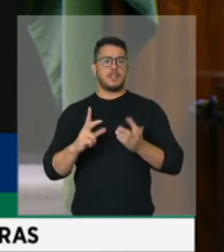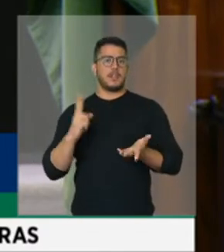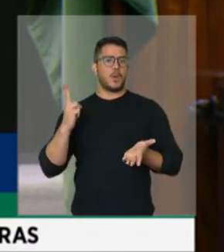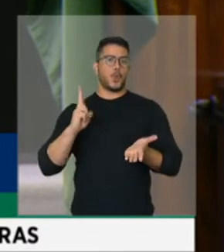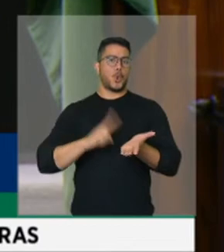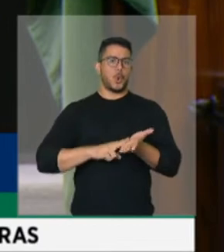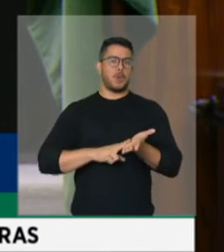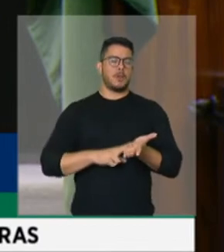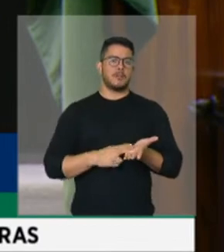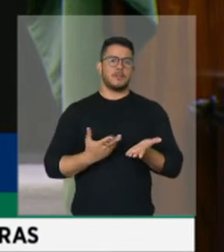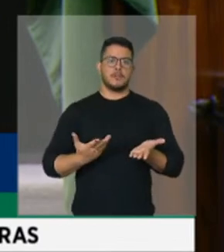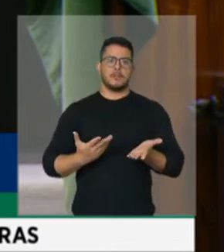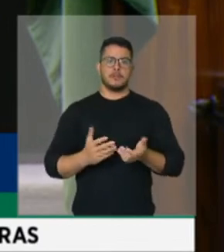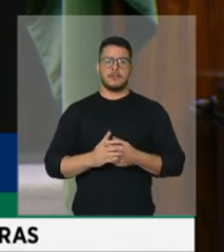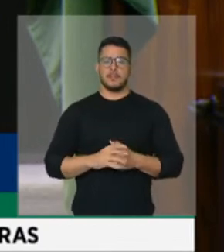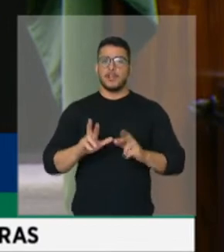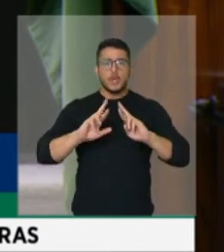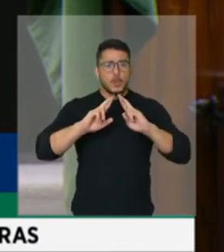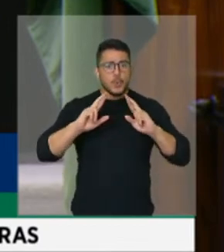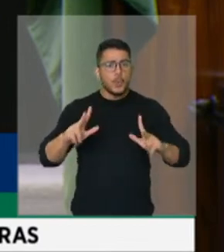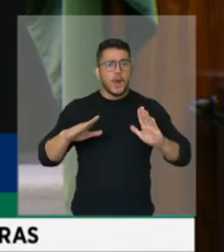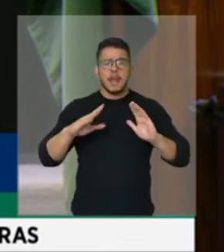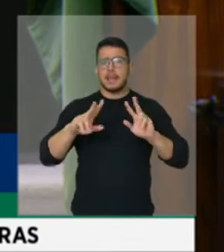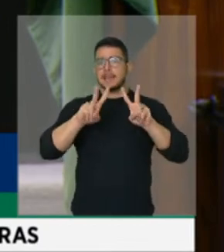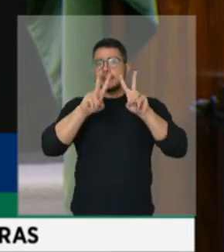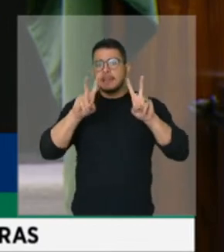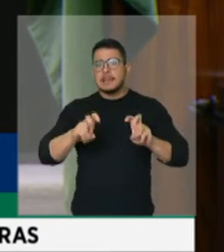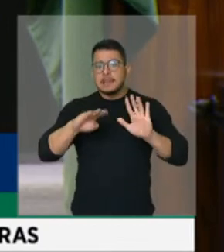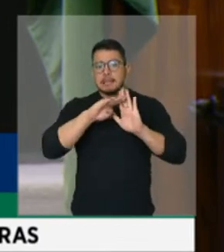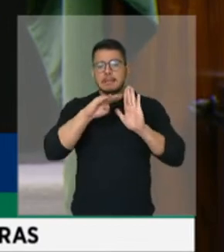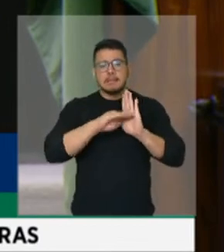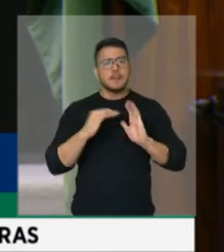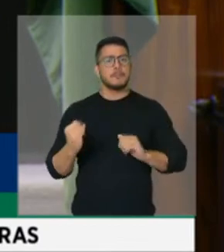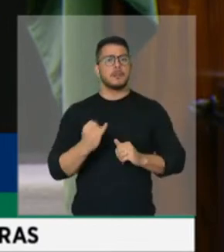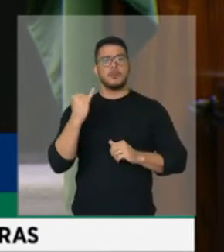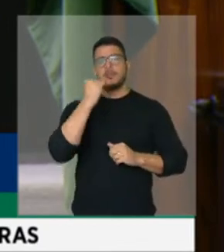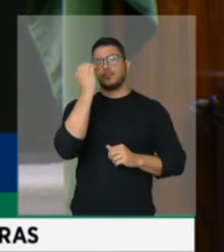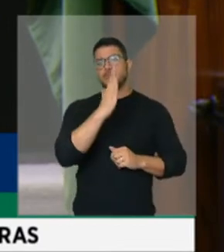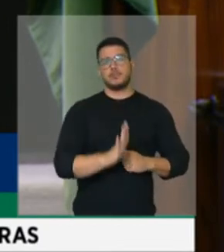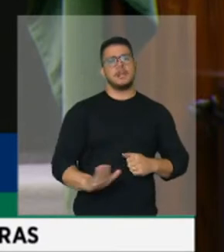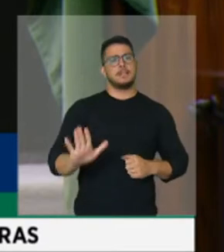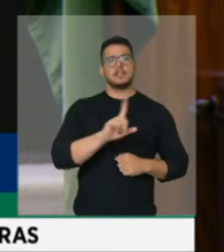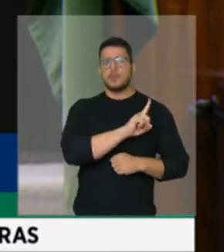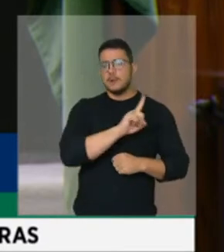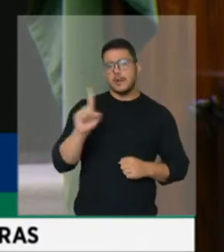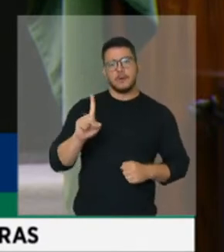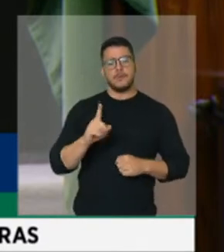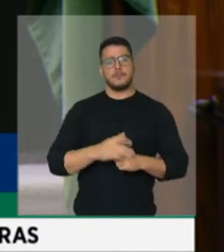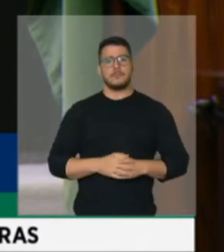ESTAR DISCUTINDO. A... A PRIVATIZAÇÃO DA ELETROBRAS. NÓS NÃO DEVERÍAMOS ESTAR AQUI DISCUTINDO A